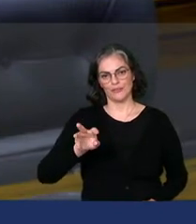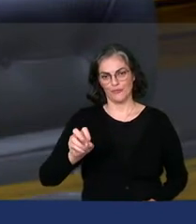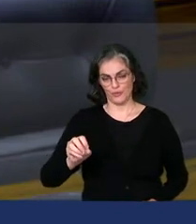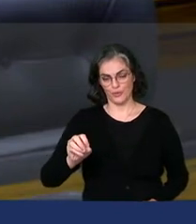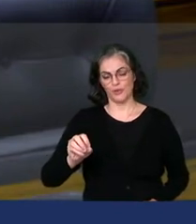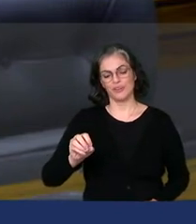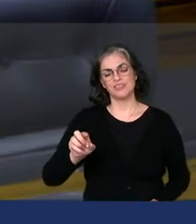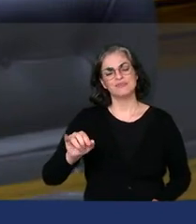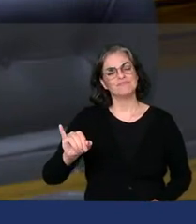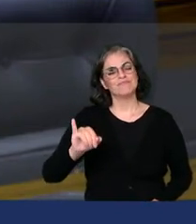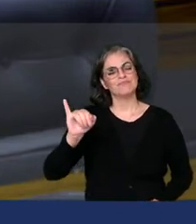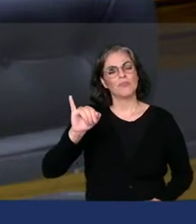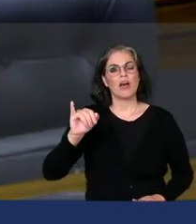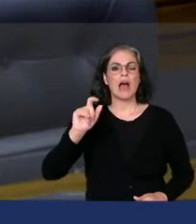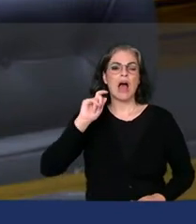AUTOR PAULO GUSTAVO QUE FOI UM